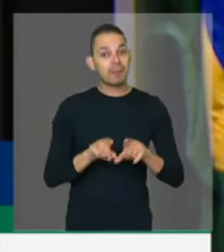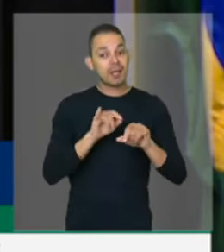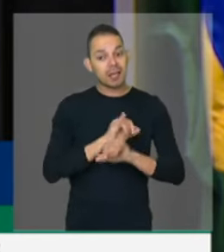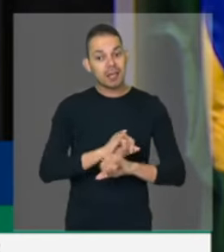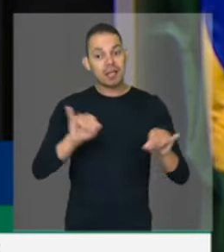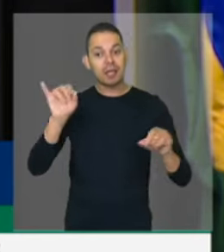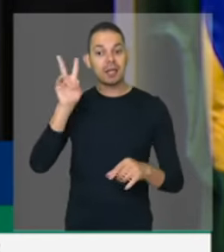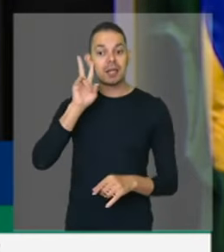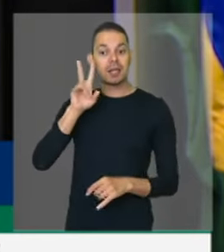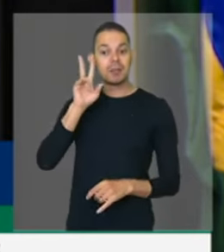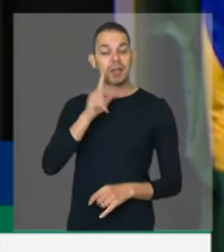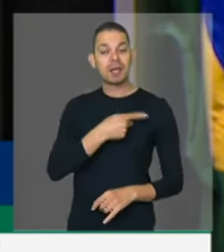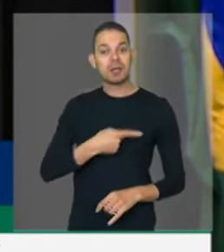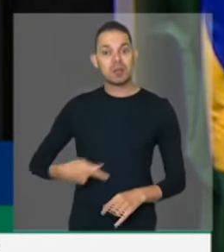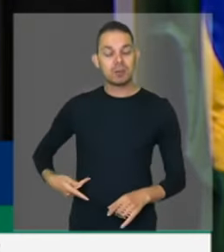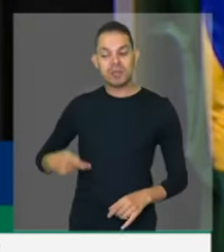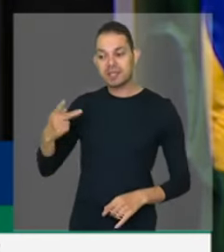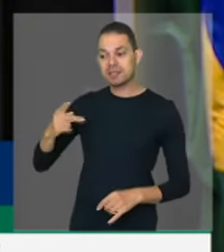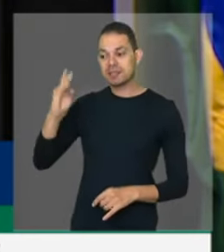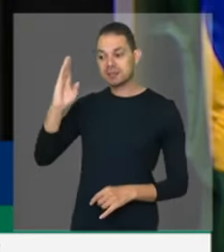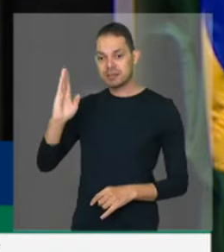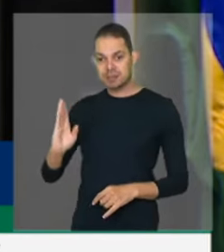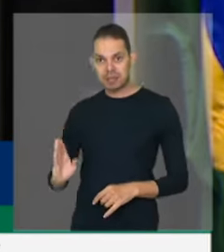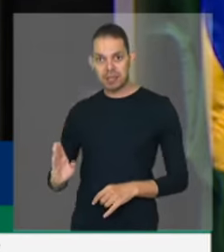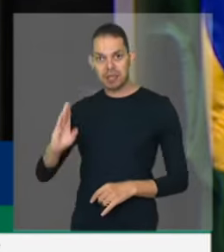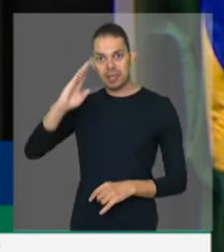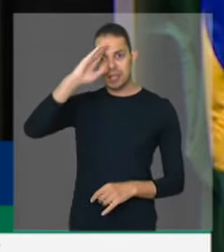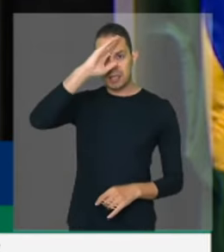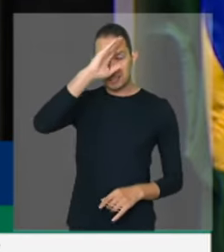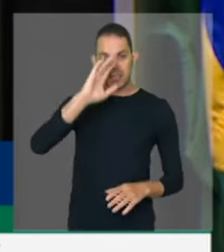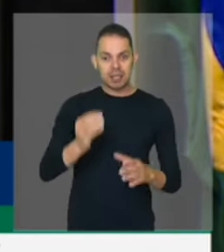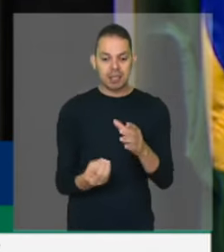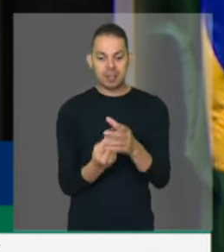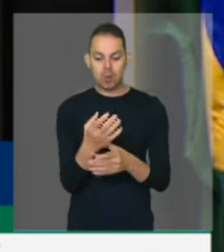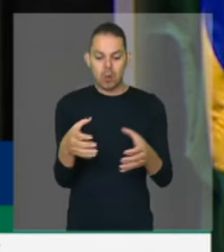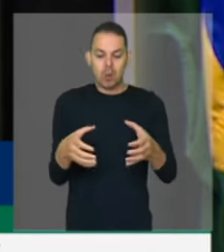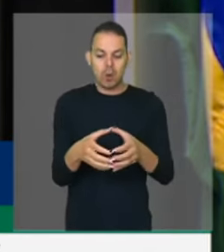UM COMITÊ.... DE CRISE. COM UM ANO DE ATRASO. COM MAIS DE